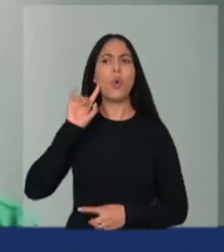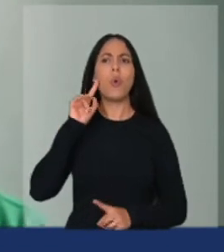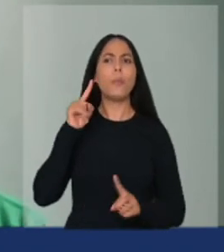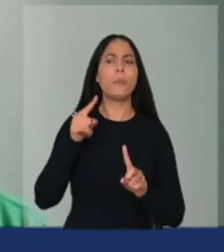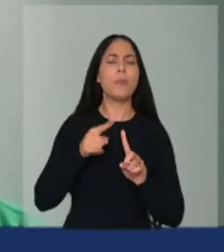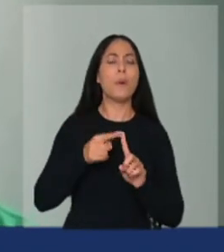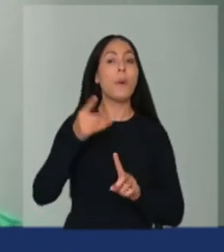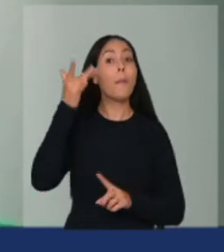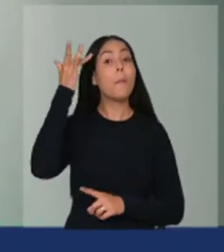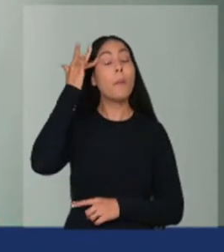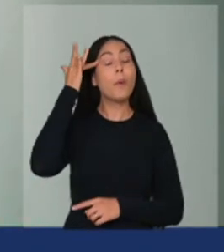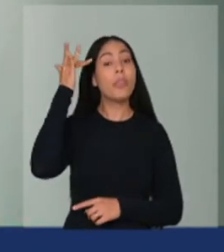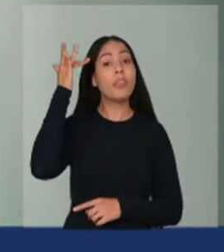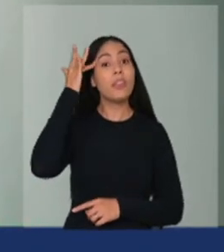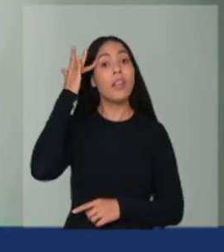APRESENTOU, DEPOIS DE DOIS